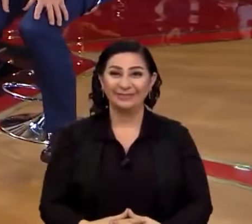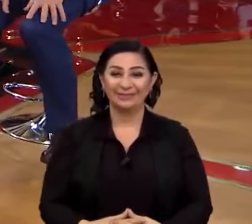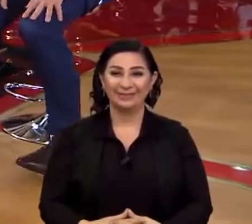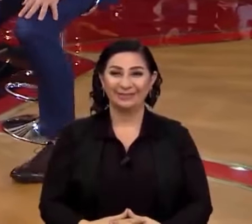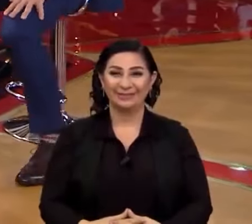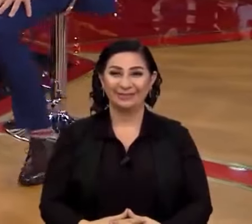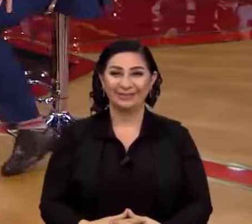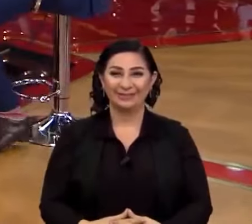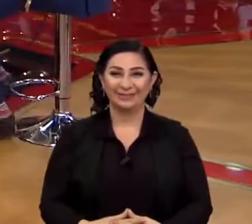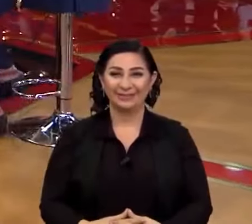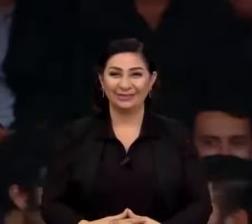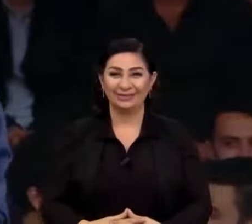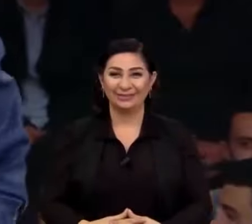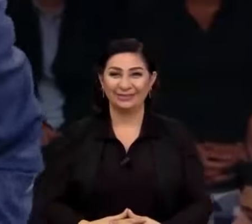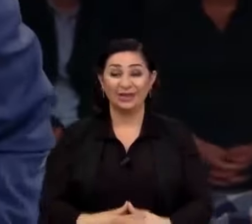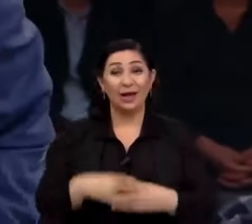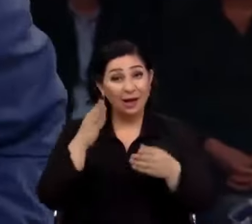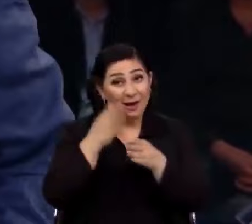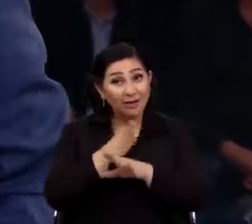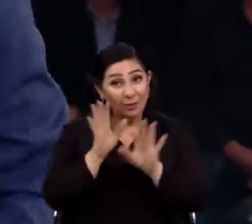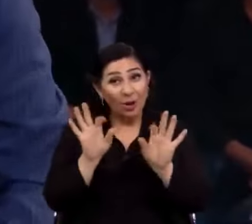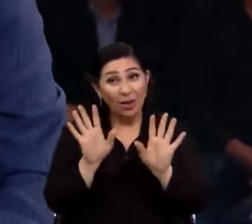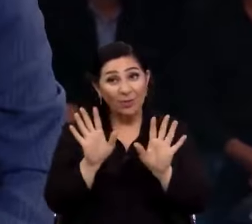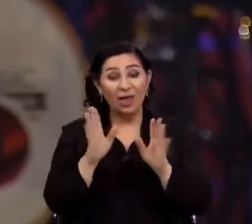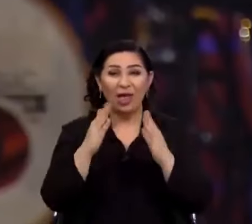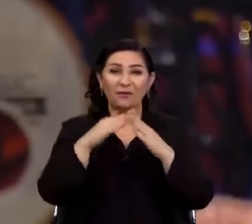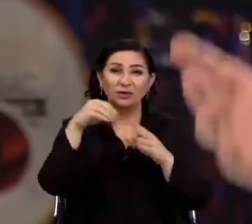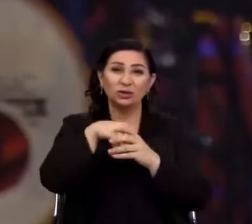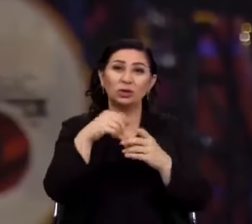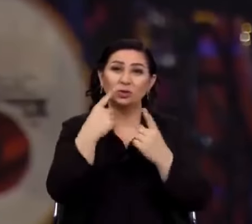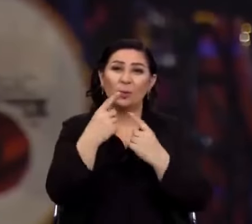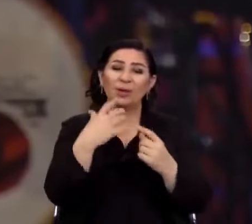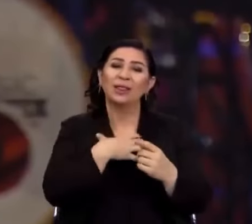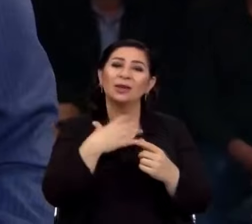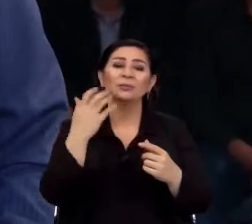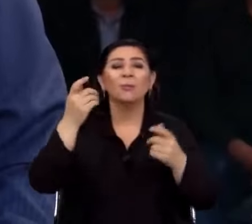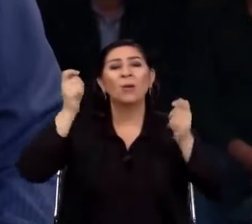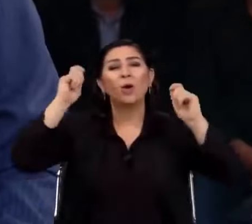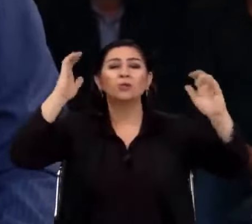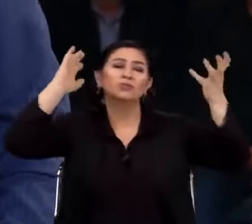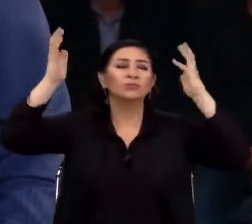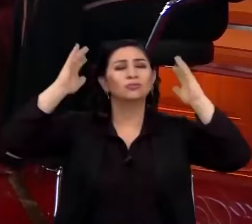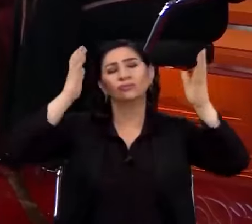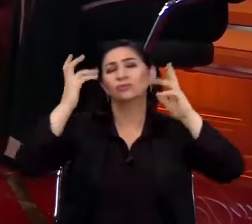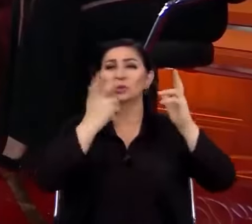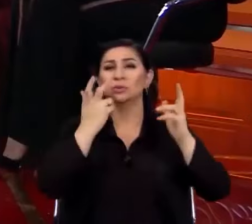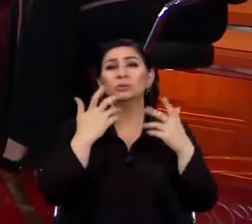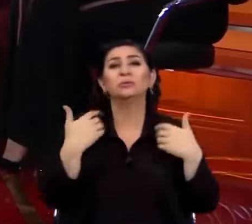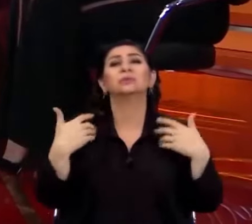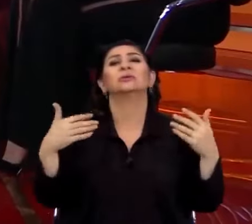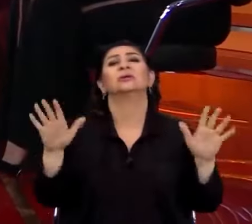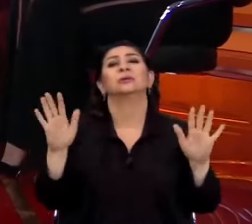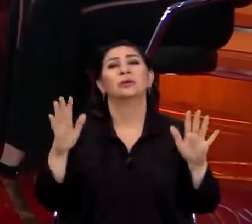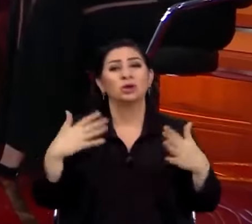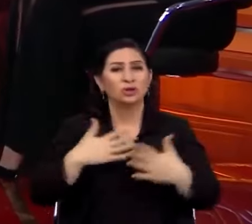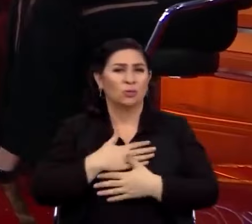lazım hakikaten öyle mi ya evde söylüyorum ki hay banyo yaparken sabunlanır Ken banyo yaparken söylemiyorum sabunlanır ona konsantre